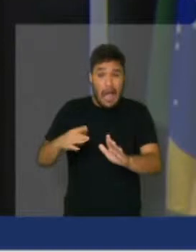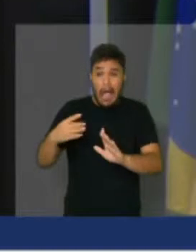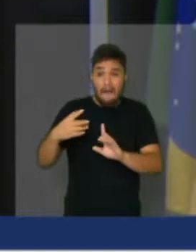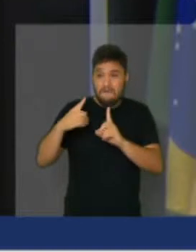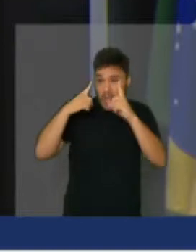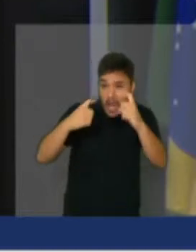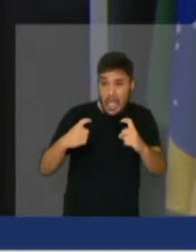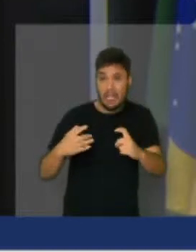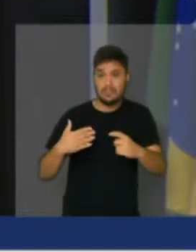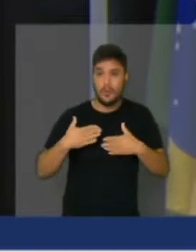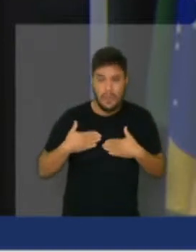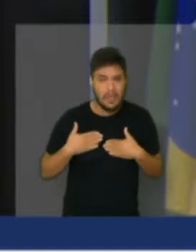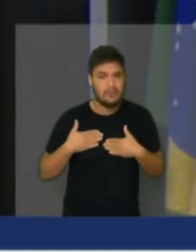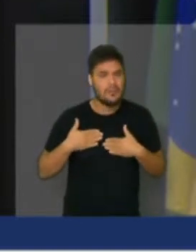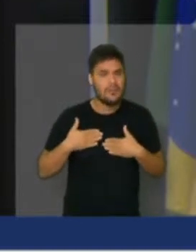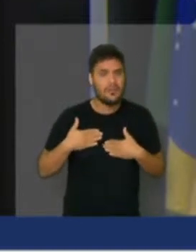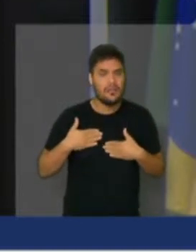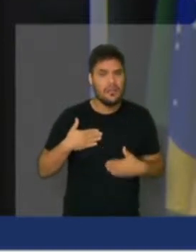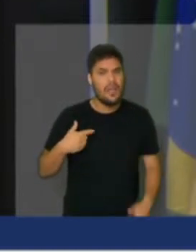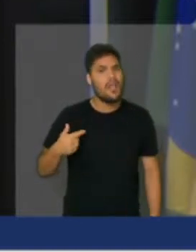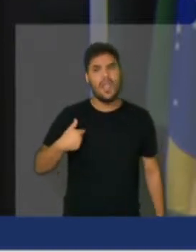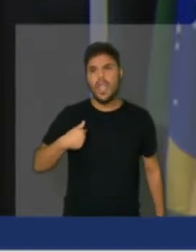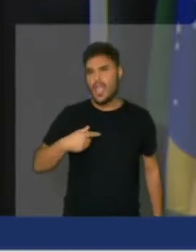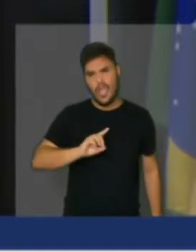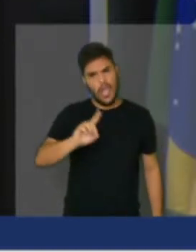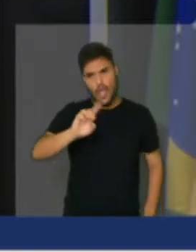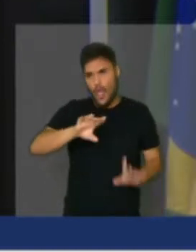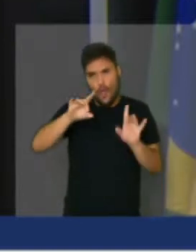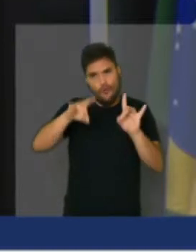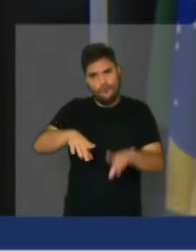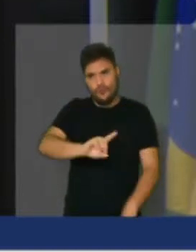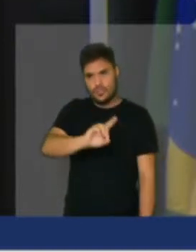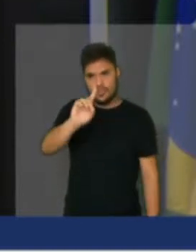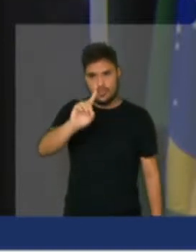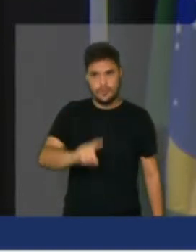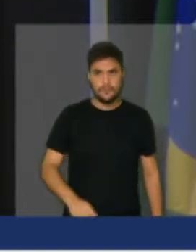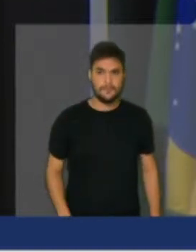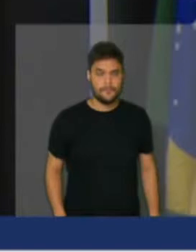SUCEDA. EU NÃO VOU DESISTIR. A IMPRENSA ME QUESTIONA MUITO E ME QUESTIONOU MUITAS VEZES